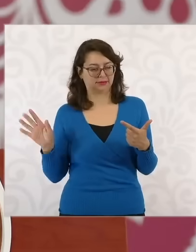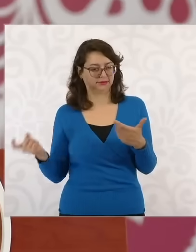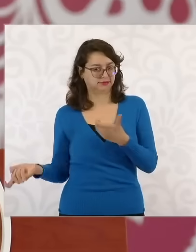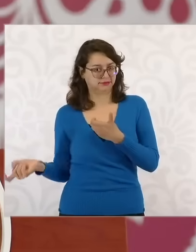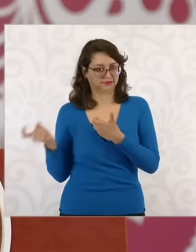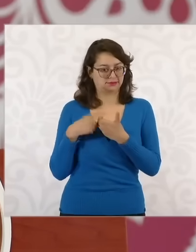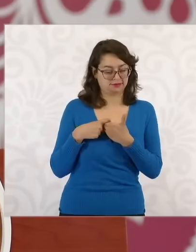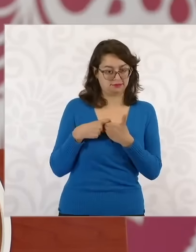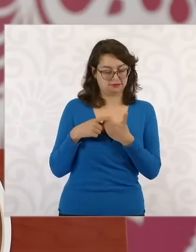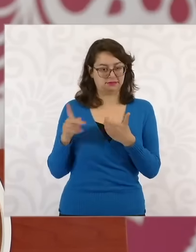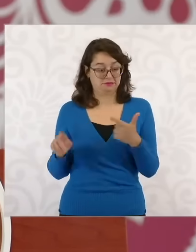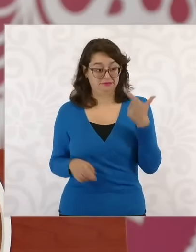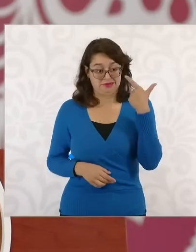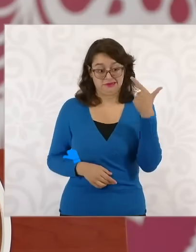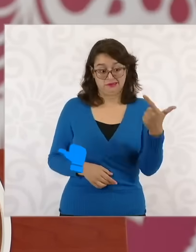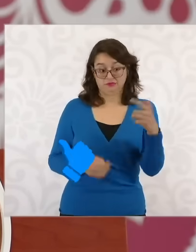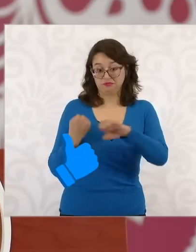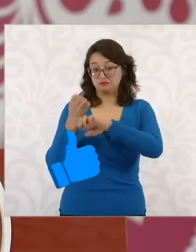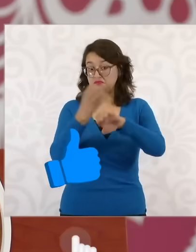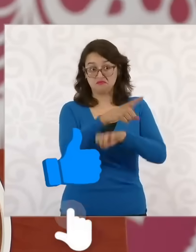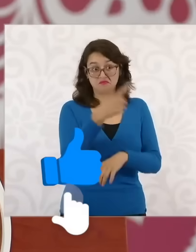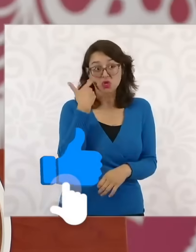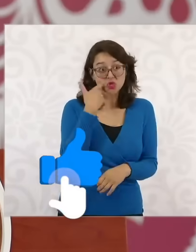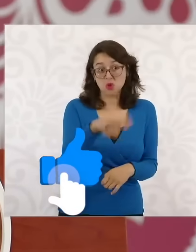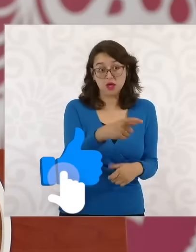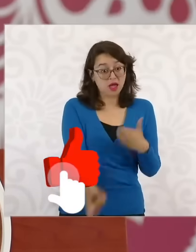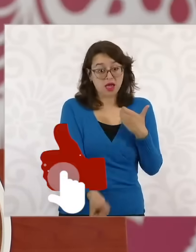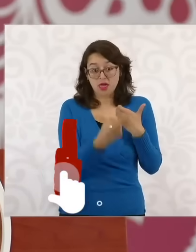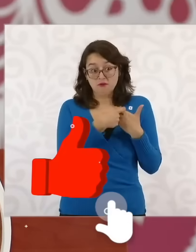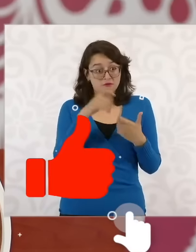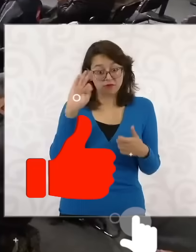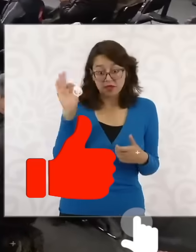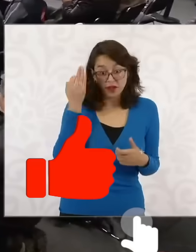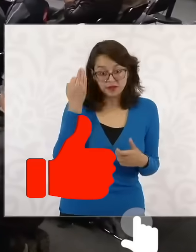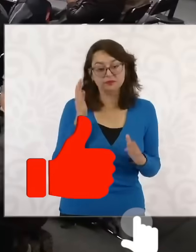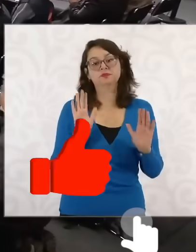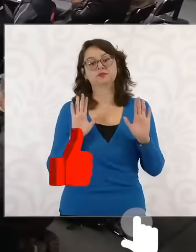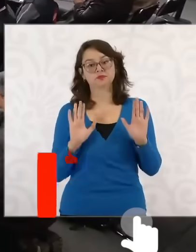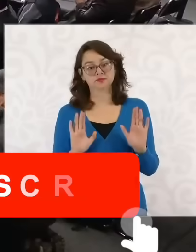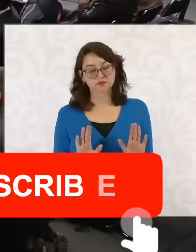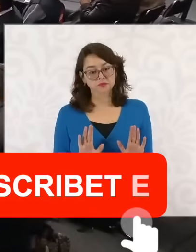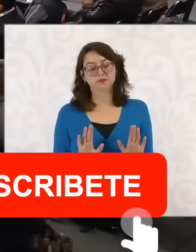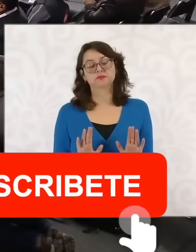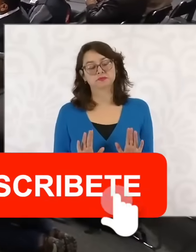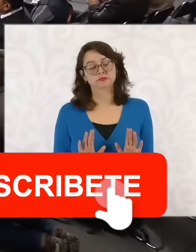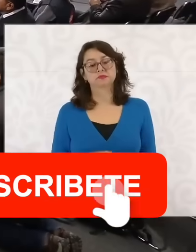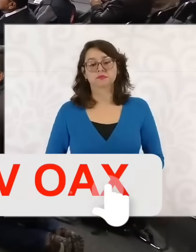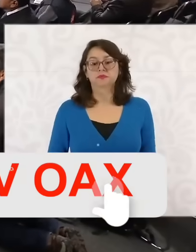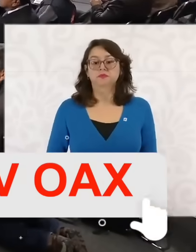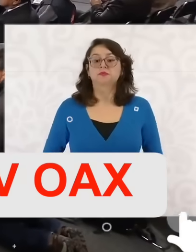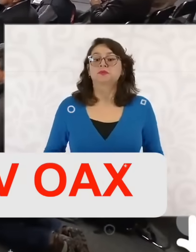con excepción de esos estados, porque el otro día salía que era mentira lo que decíamos,